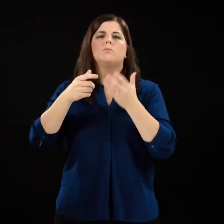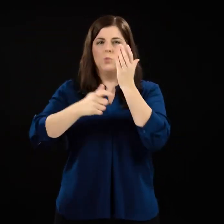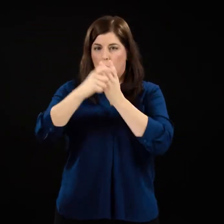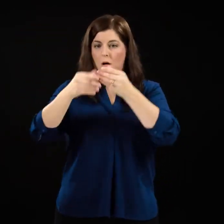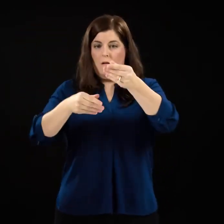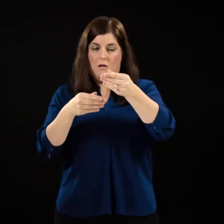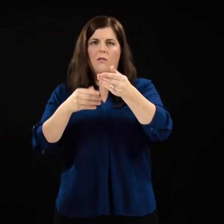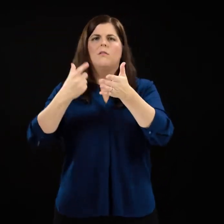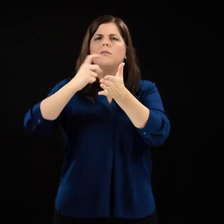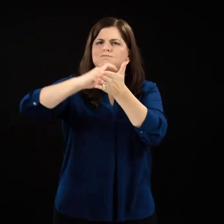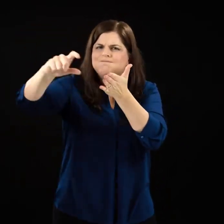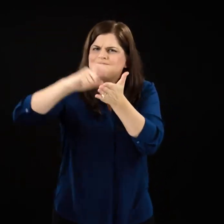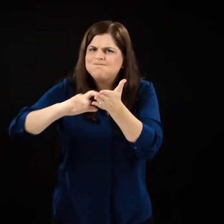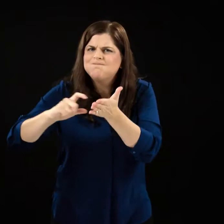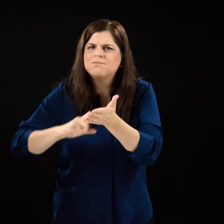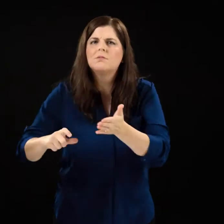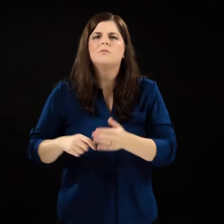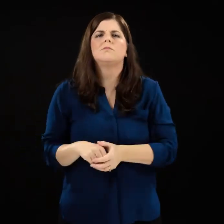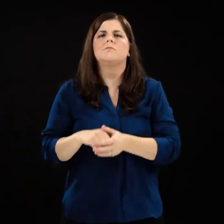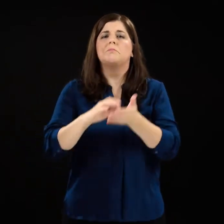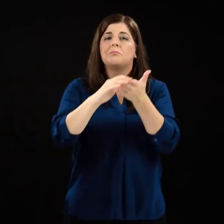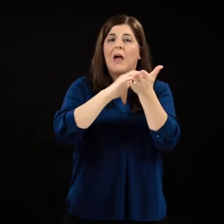à leurs besoins. Si ce n'est pas le cas, elles peuvent